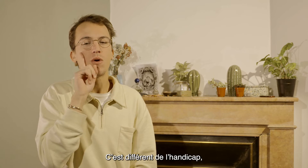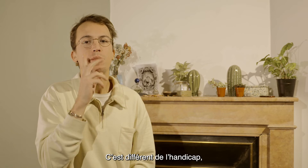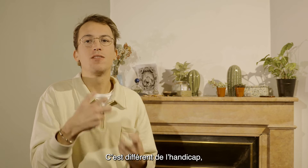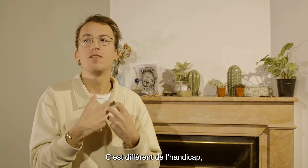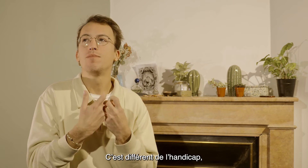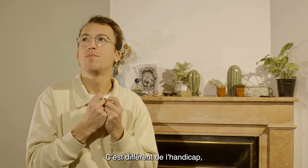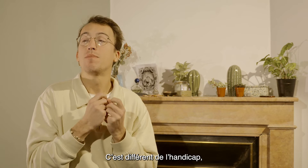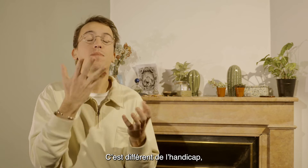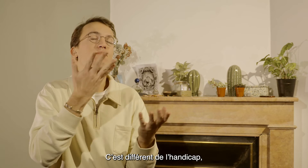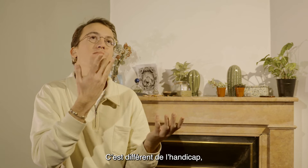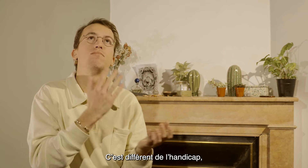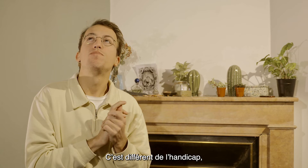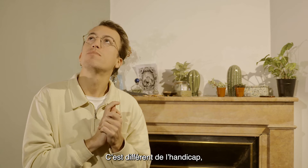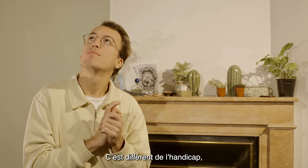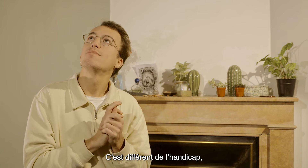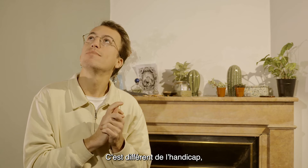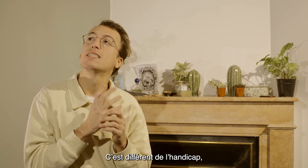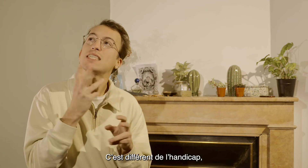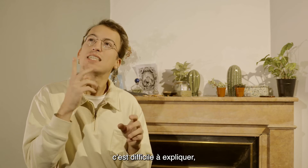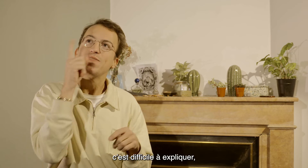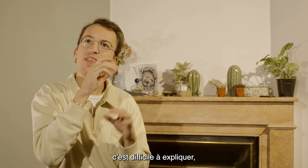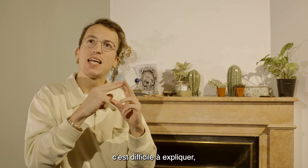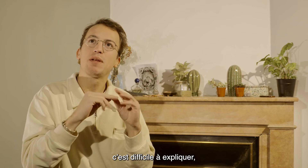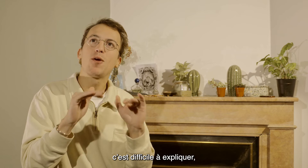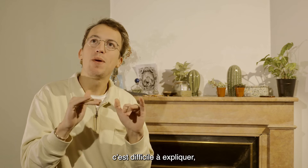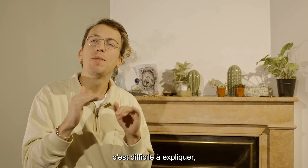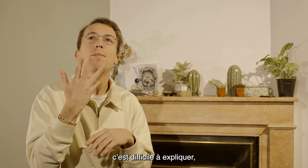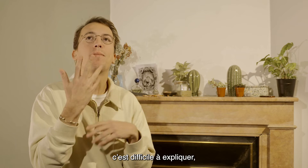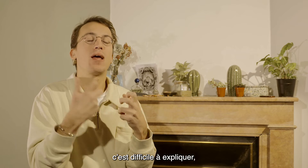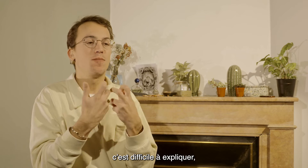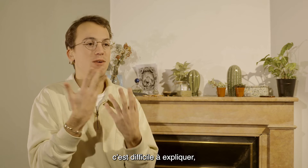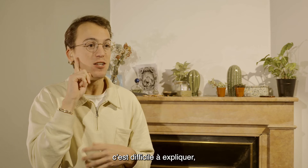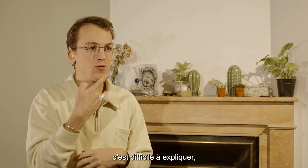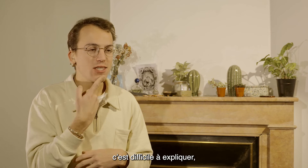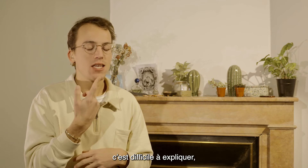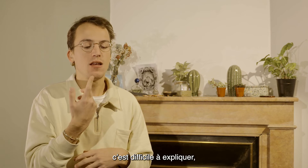C’est différent de l’handicap, c’est difficile à expliquer,